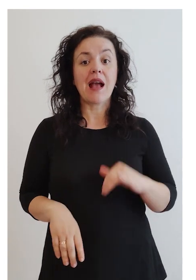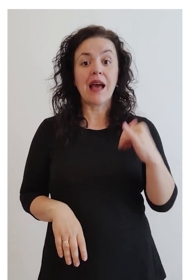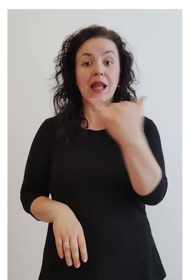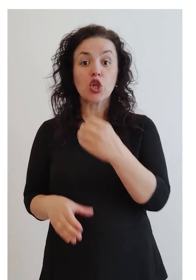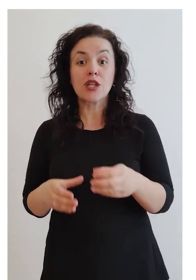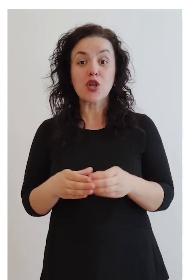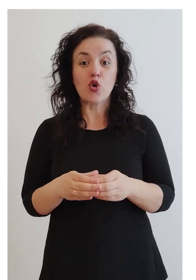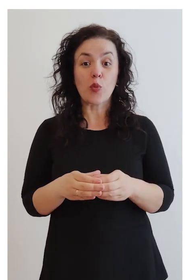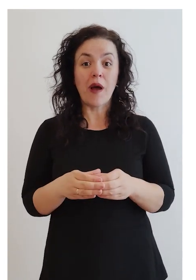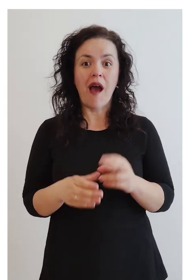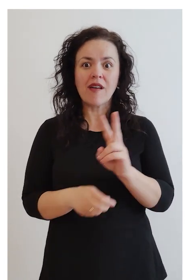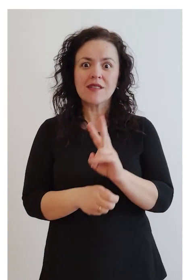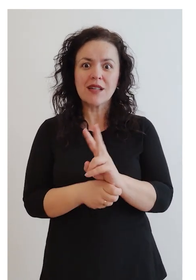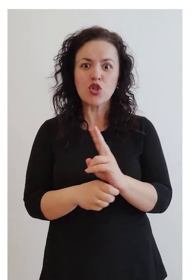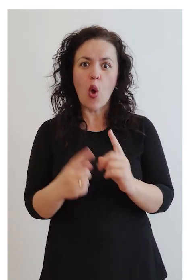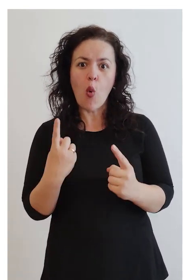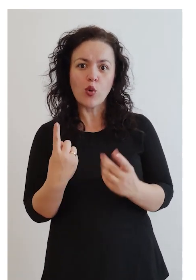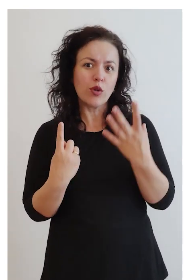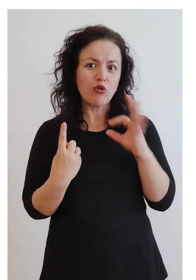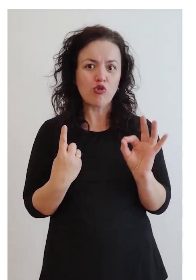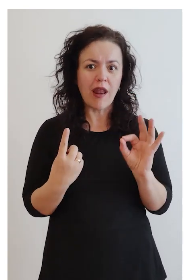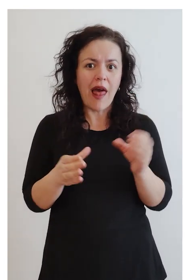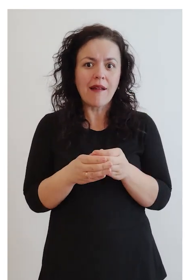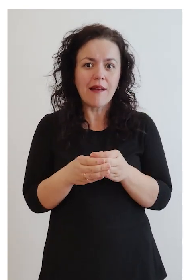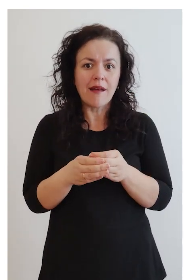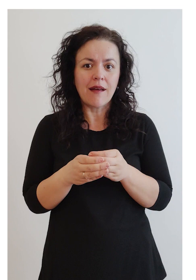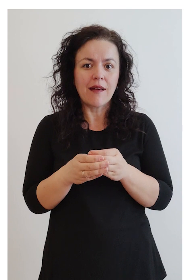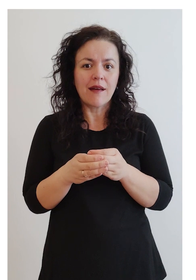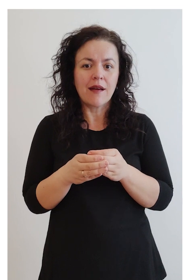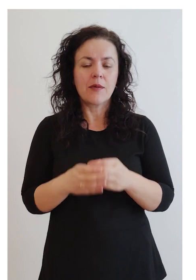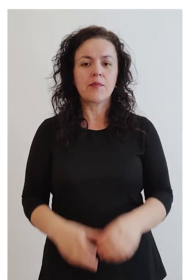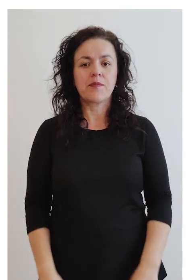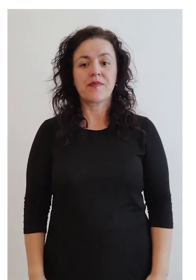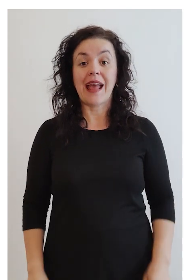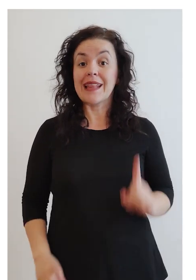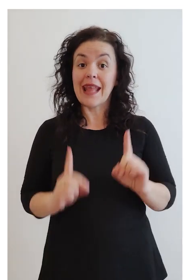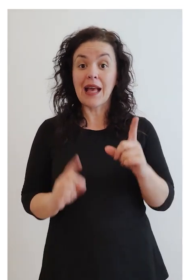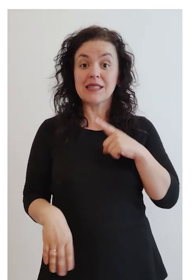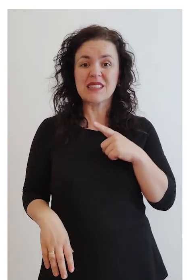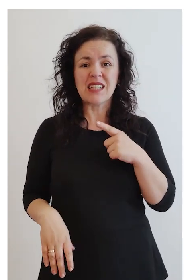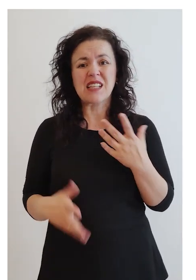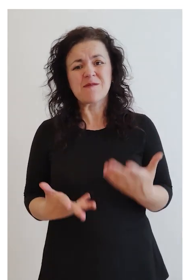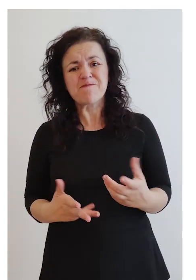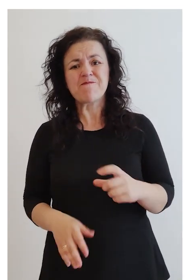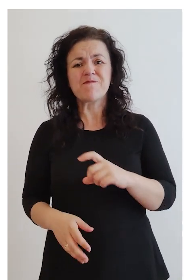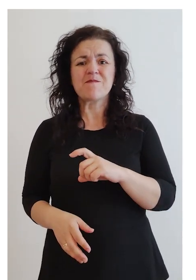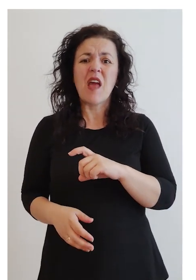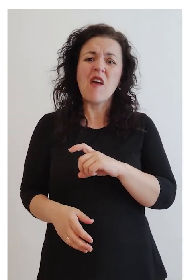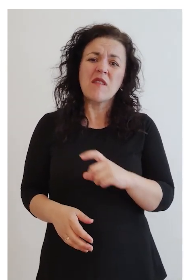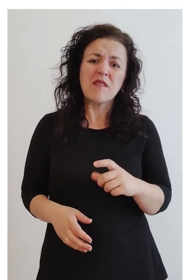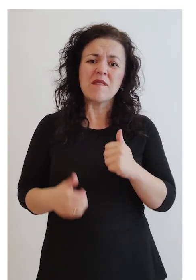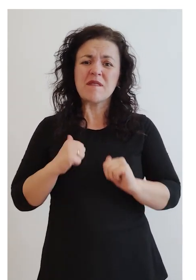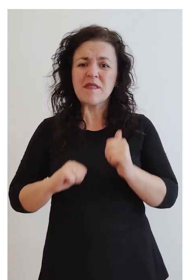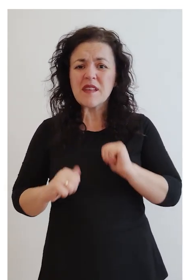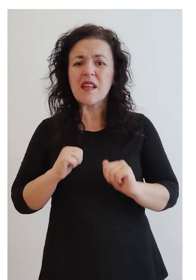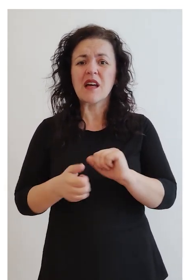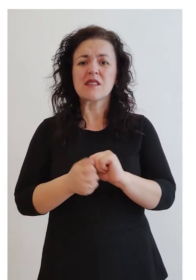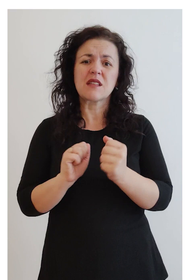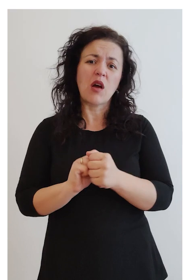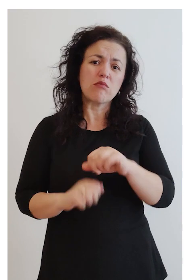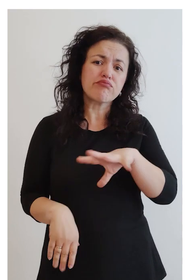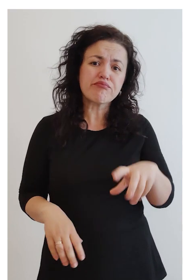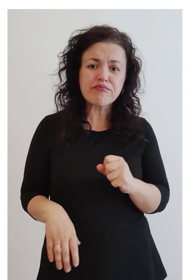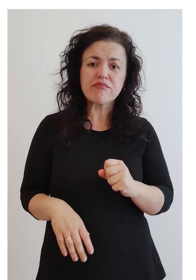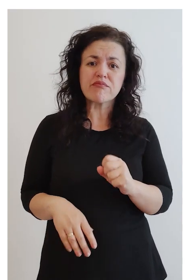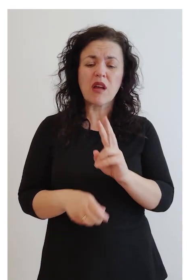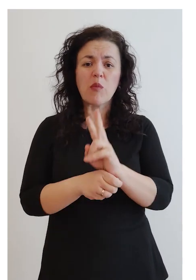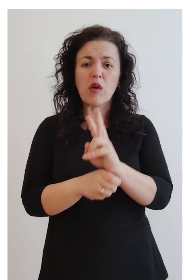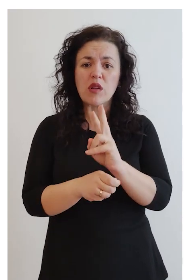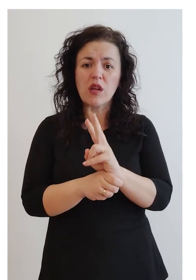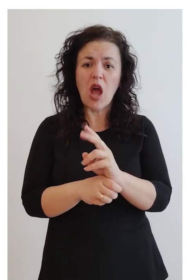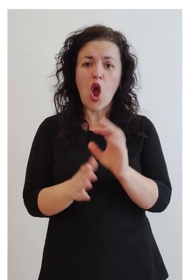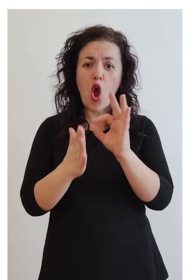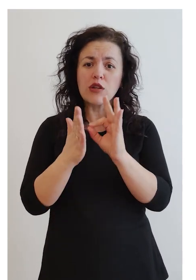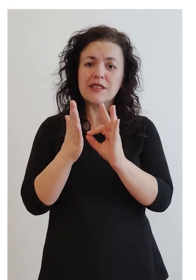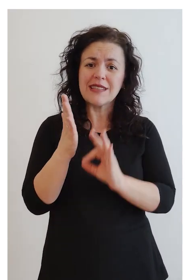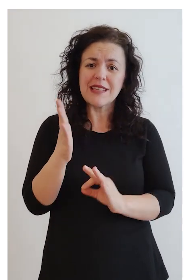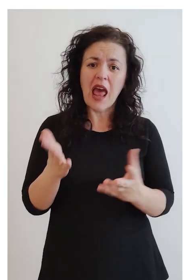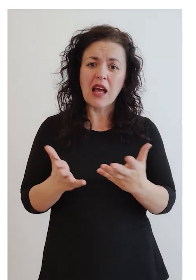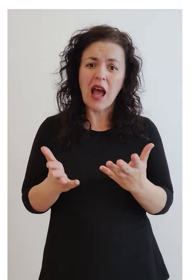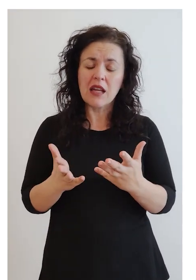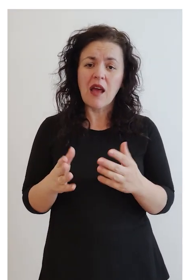Dacă sunteți victima unei fraude sau escrocherii, luați în considerare cu atenție condițiile în care vă găsiți înainte de a-l confrunta agresiv pe escroc.